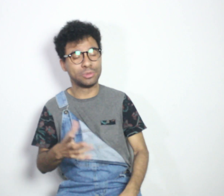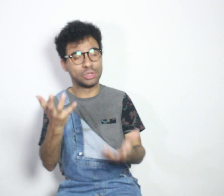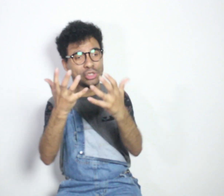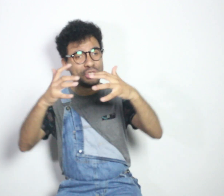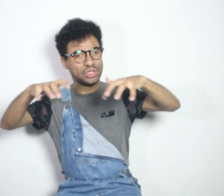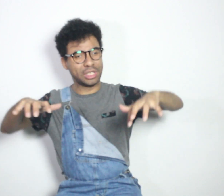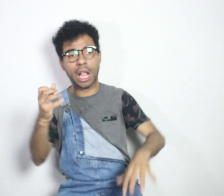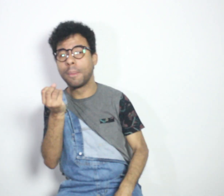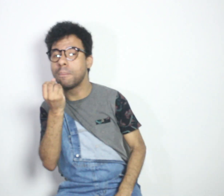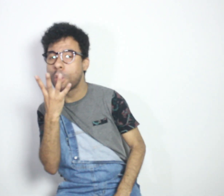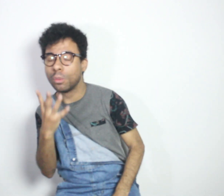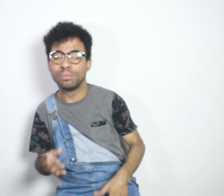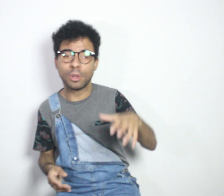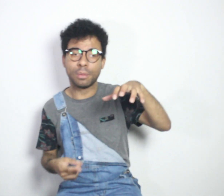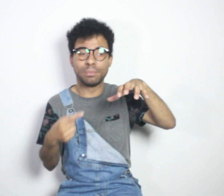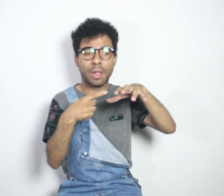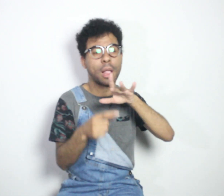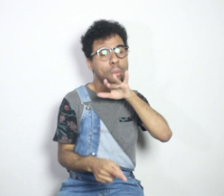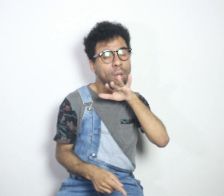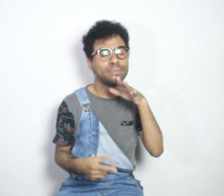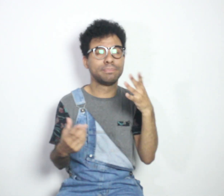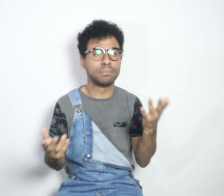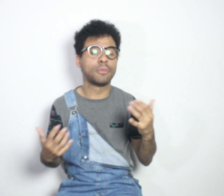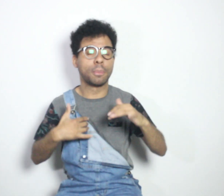Duas tipo é bom ou mal! explicar